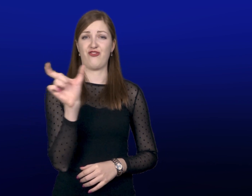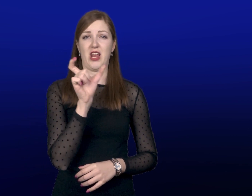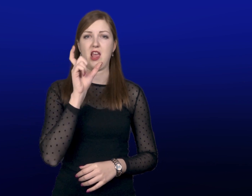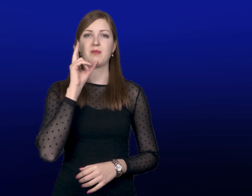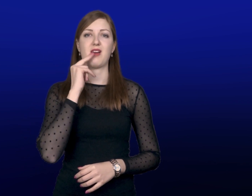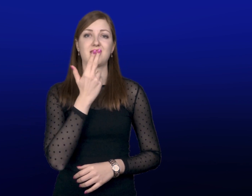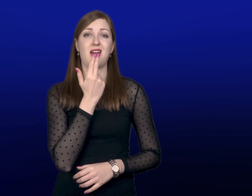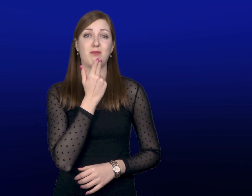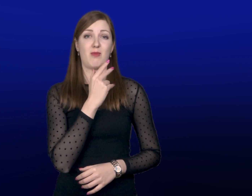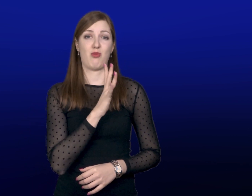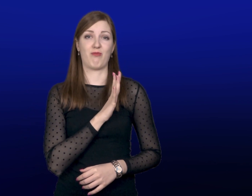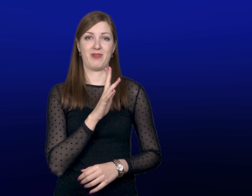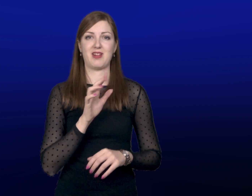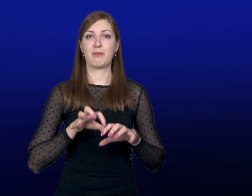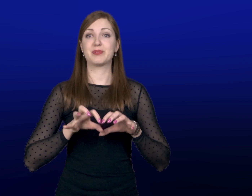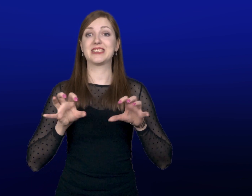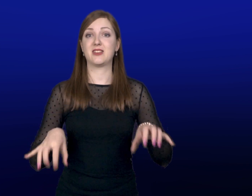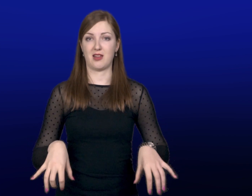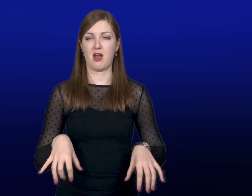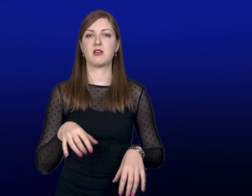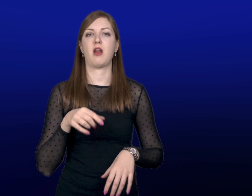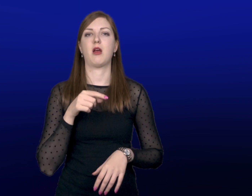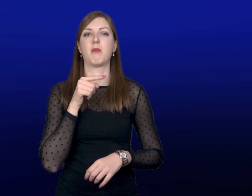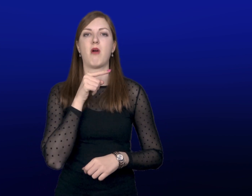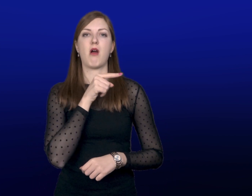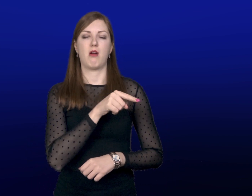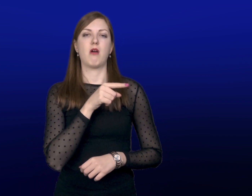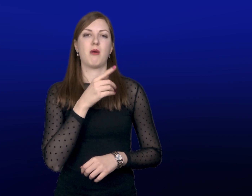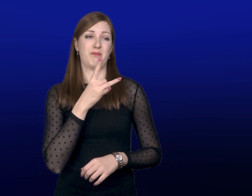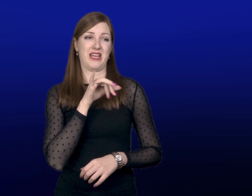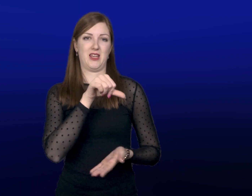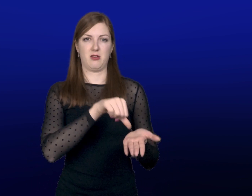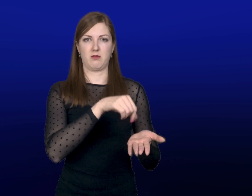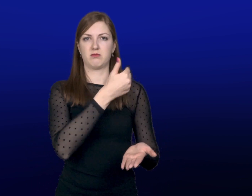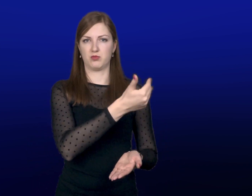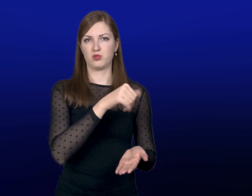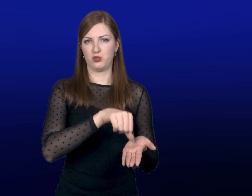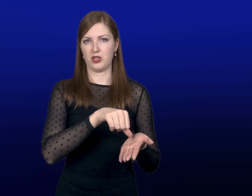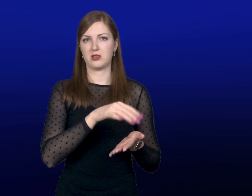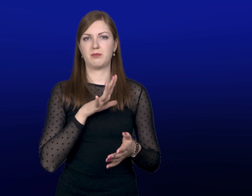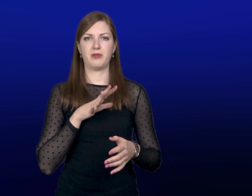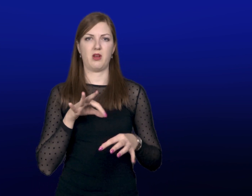При содействии Н.В. Бобовой на учебно-производственном предприятии